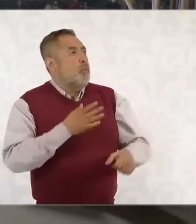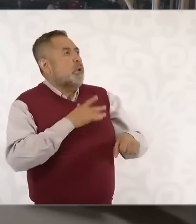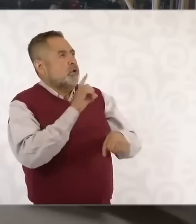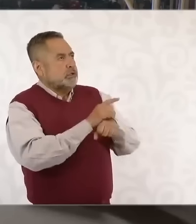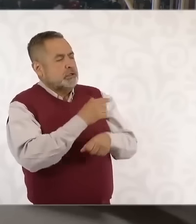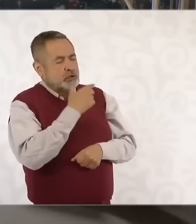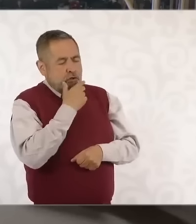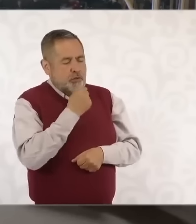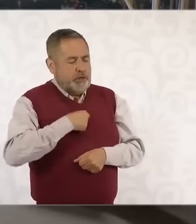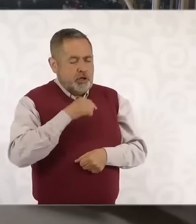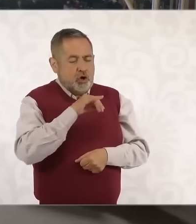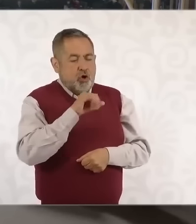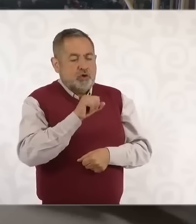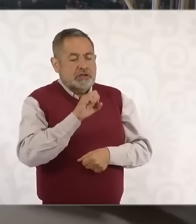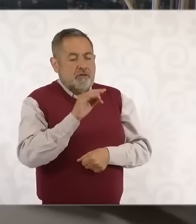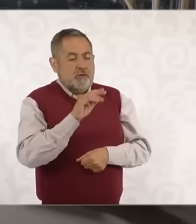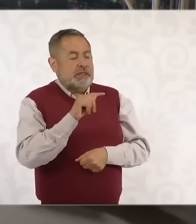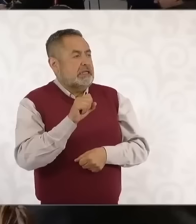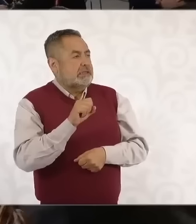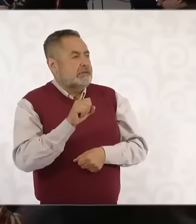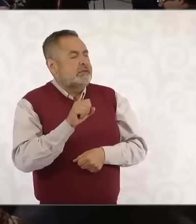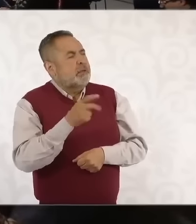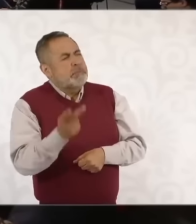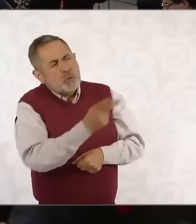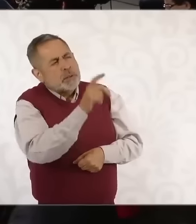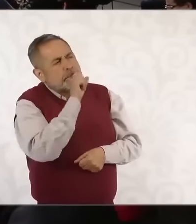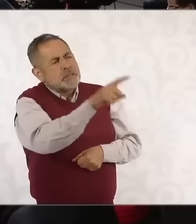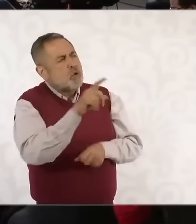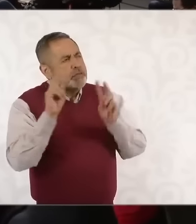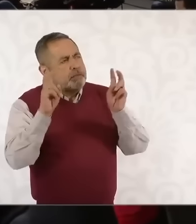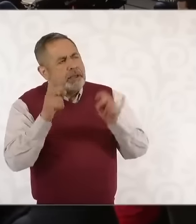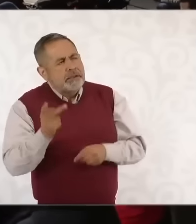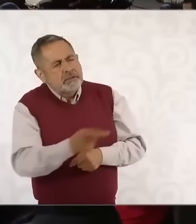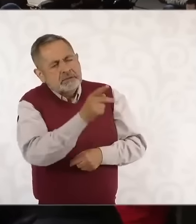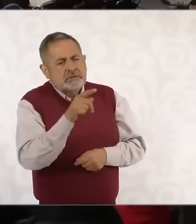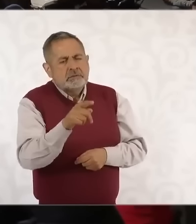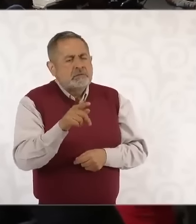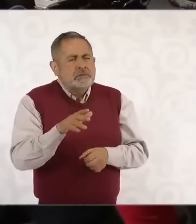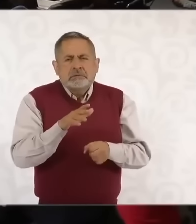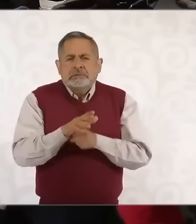Capital 21, Corazón de la Capital. preguntarles sobre este tema eh sería cuál es la importancia